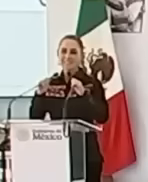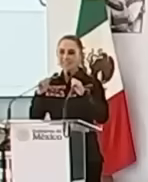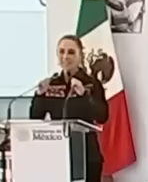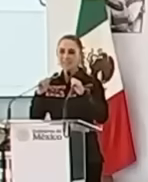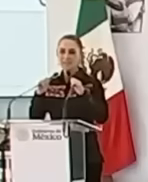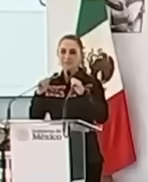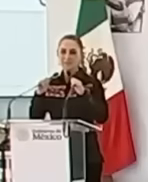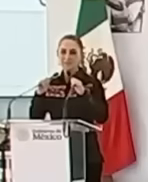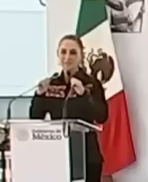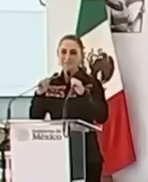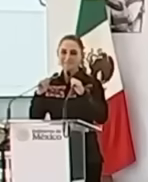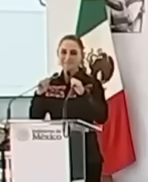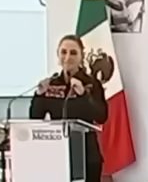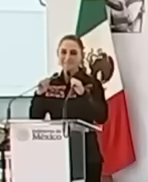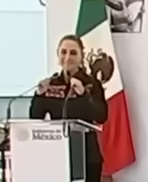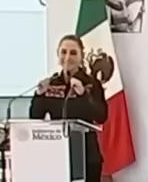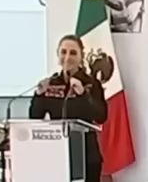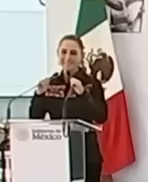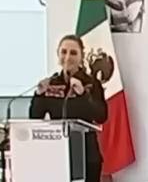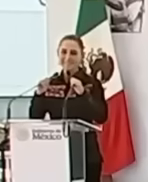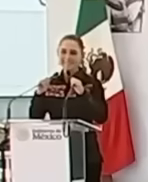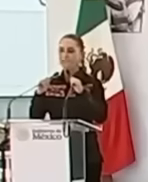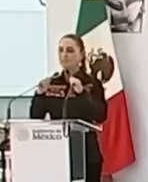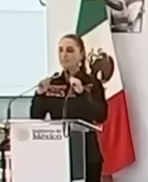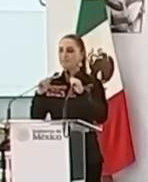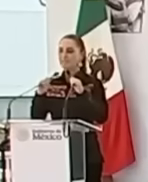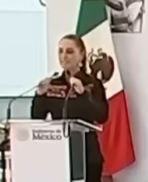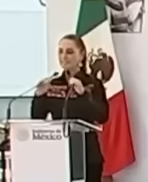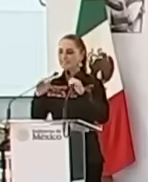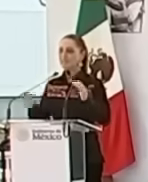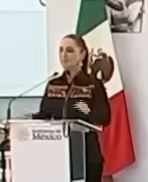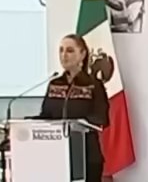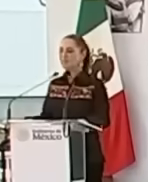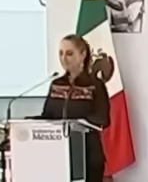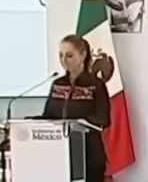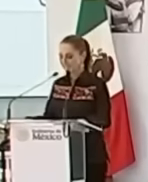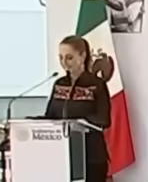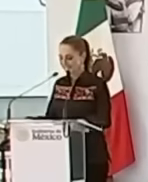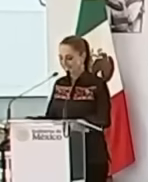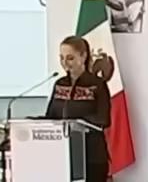Sé que tienen hambre, así que vamos a hacerlo muy breve.